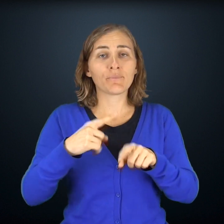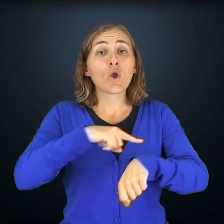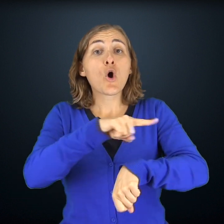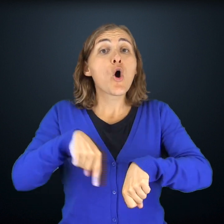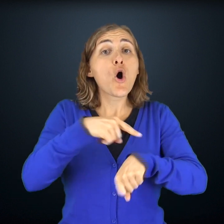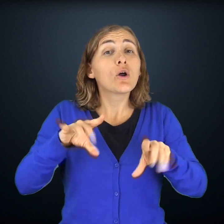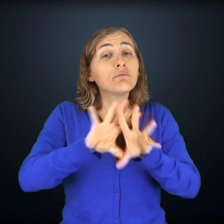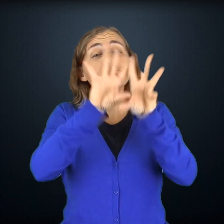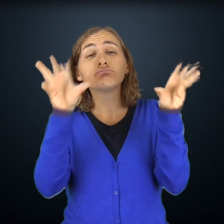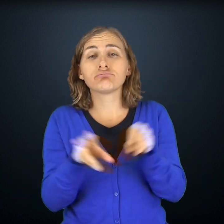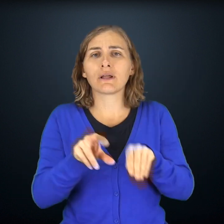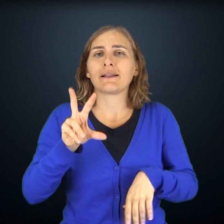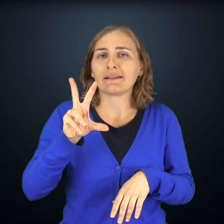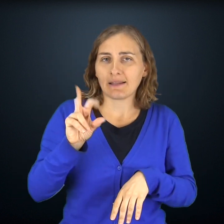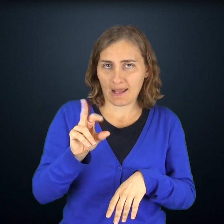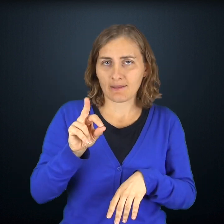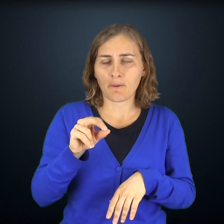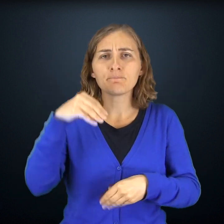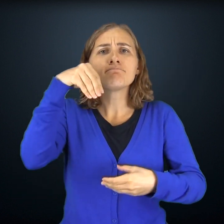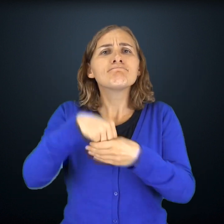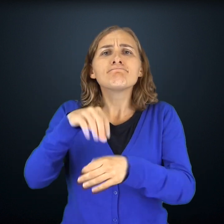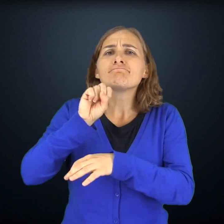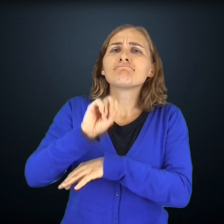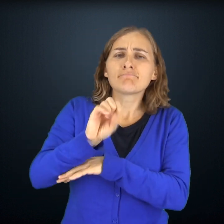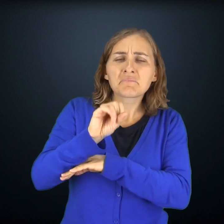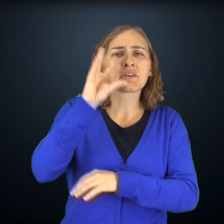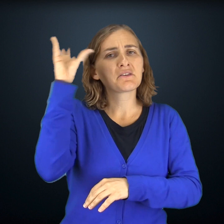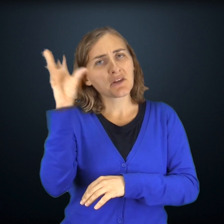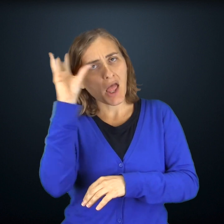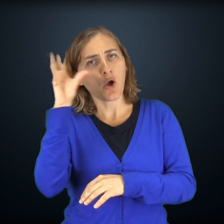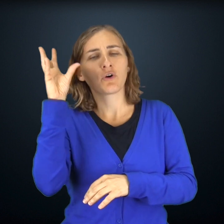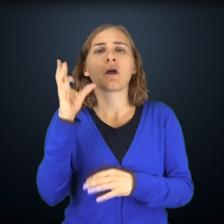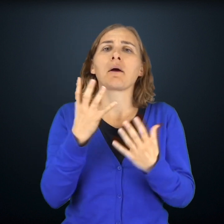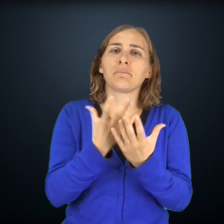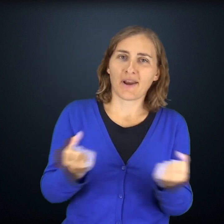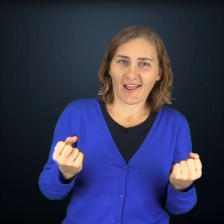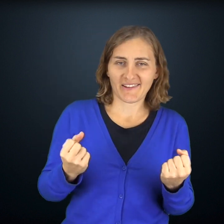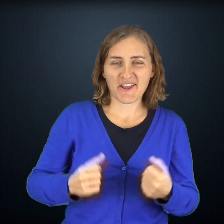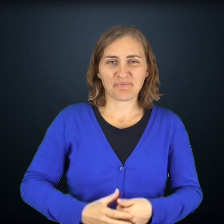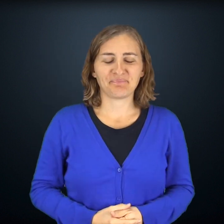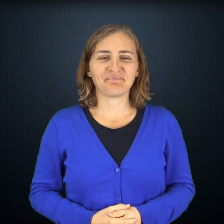per una durata complessiva di 30 ore di formazione teorica e pratica.